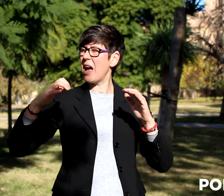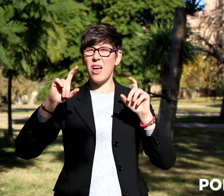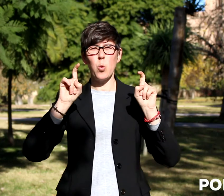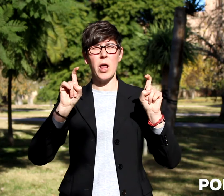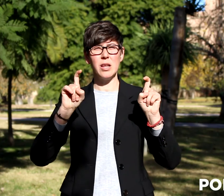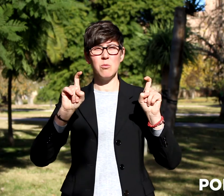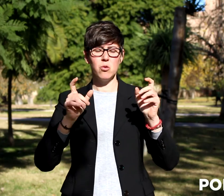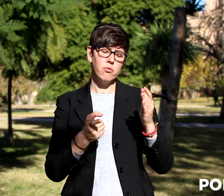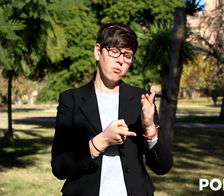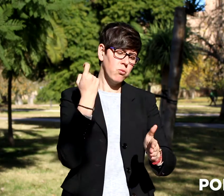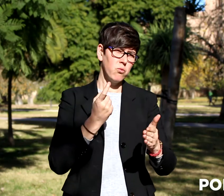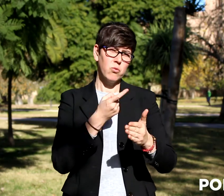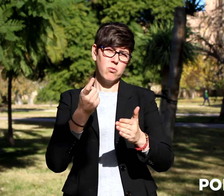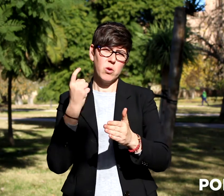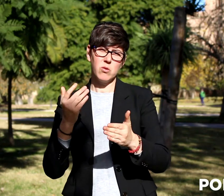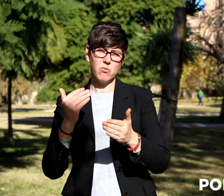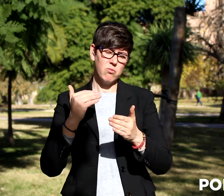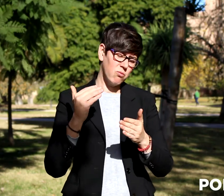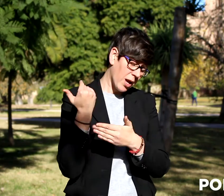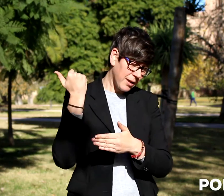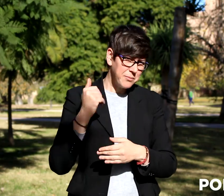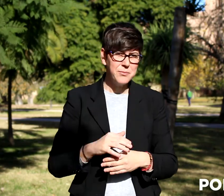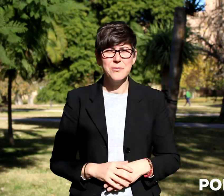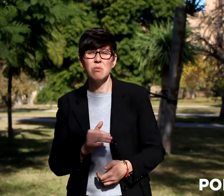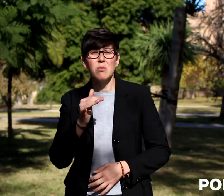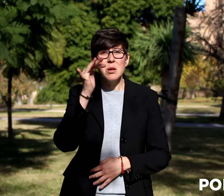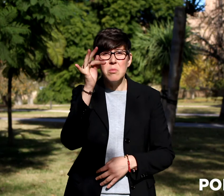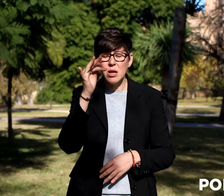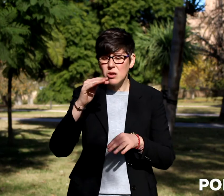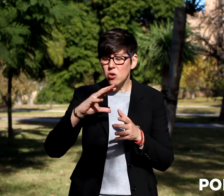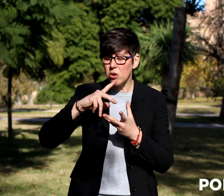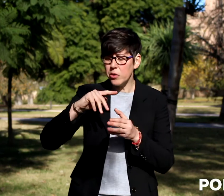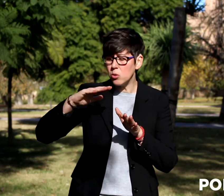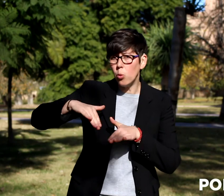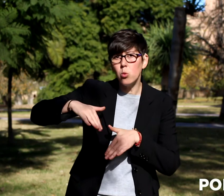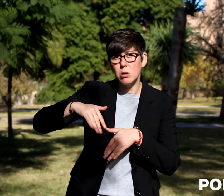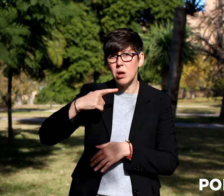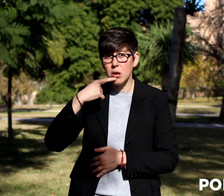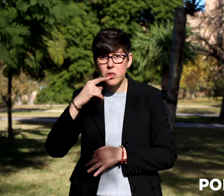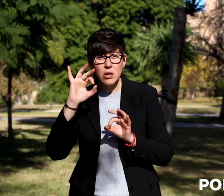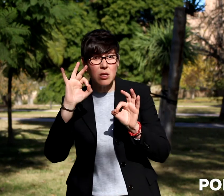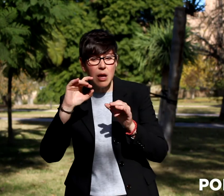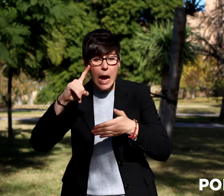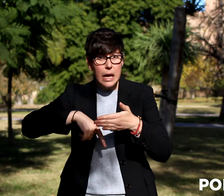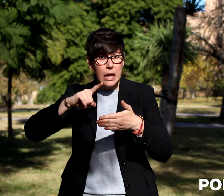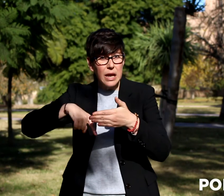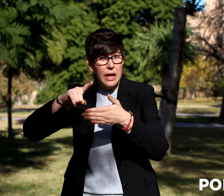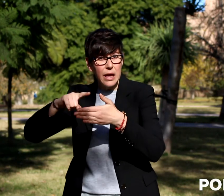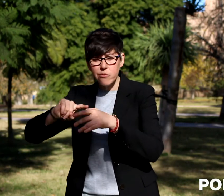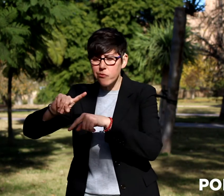en el ámbito educativo. Por otro lado también podemos hablar y ha salido en las noticias,